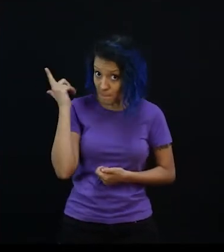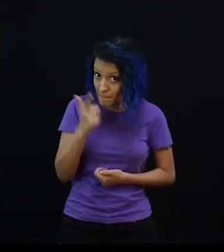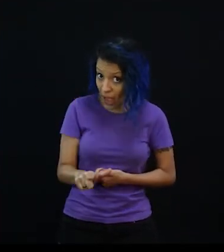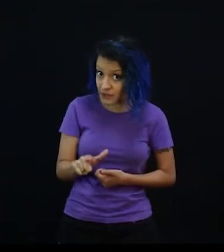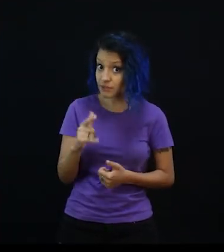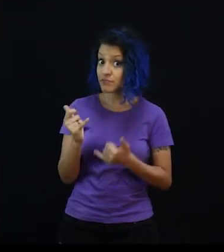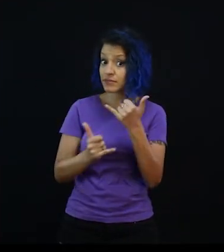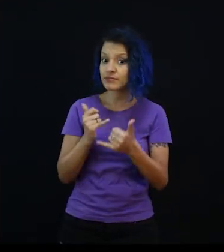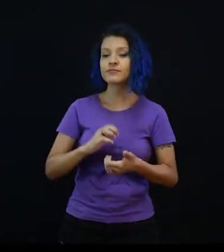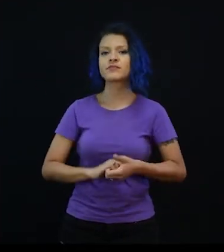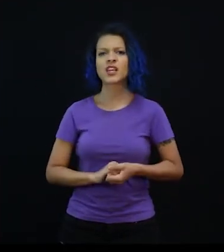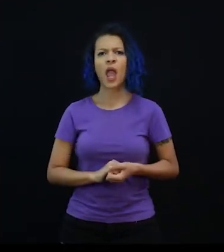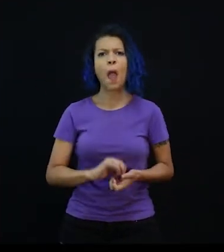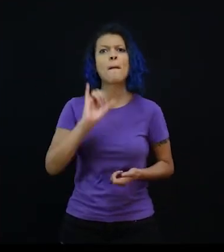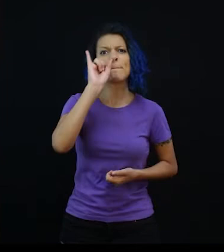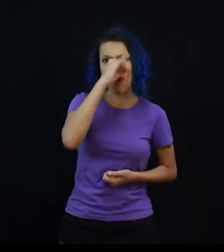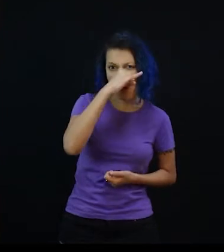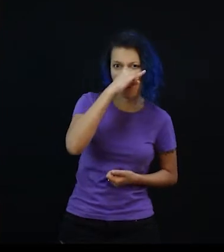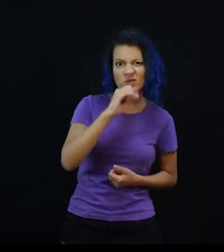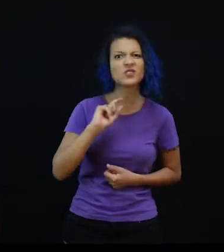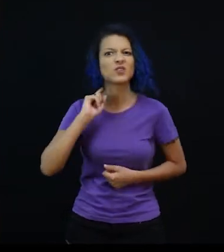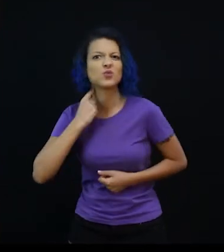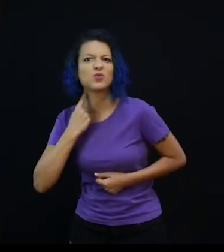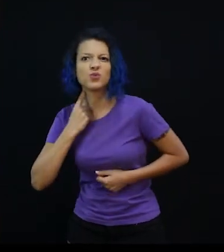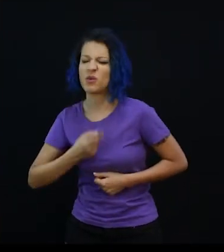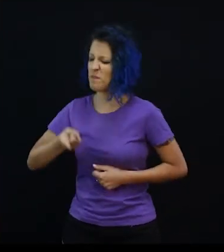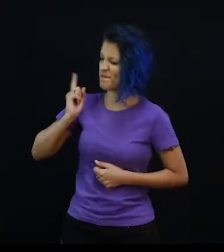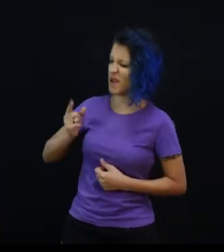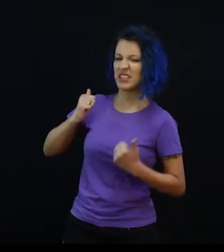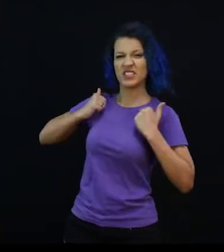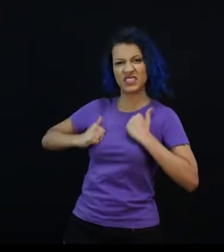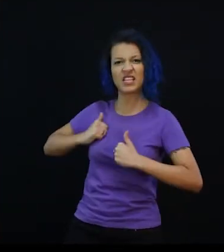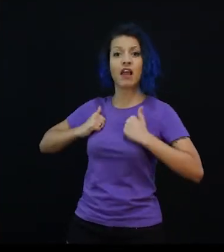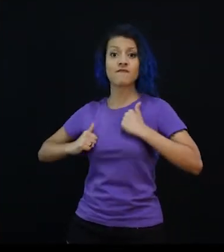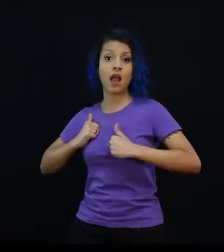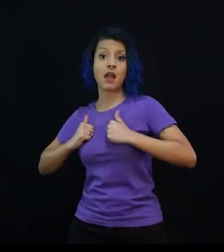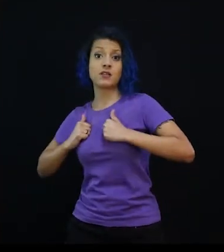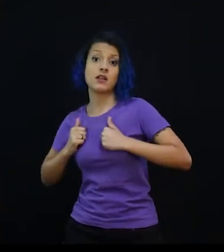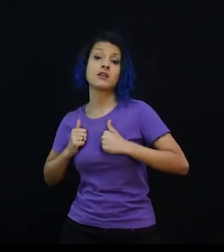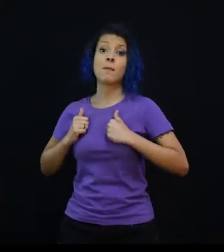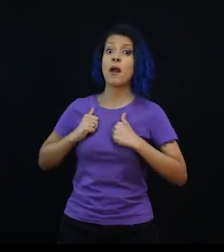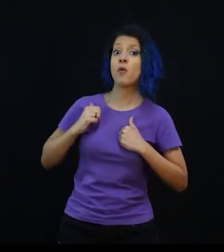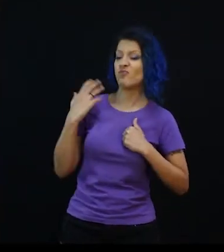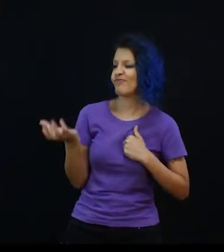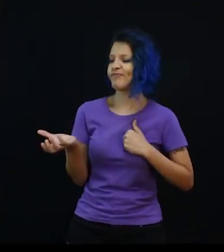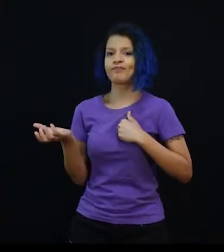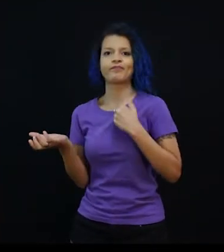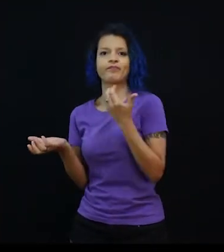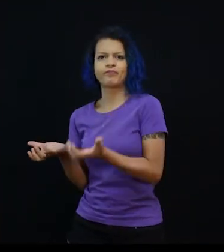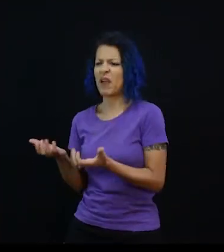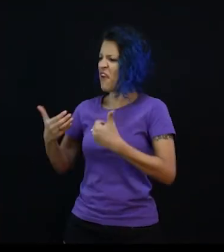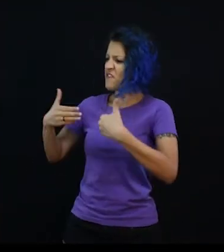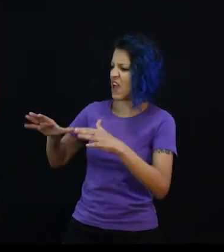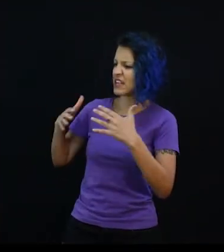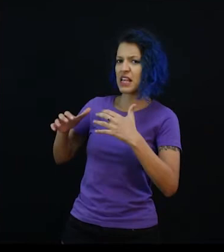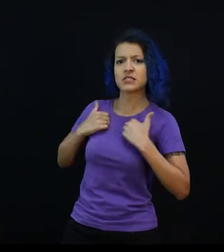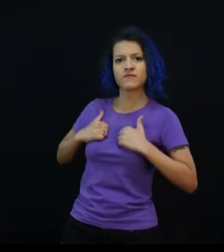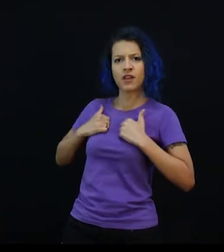Se esse porco se suja, mande se lavar. Dê sabão, uma bucha e faça se esfregar.